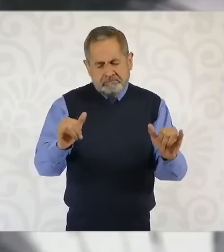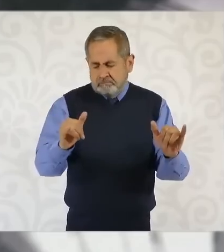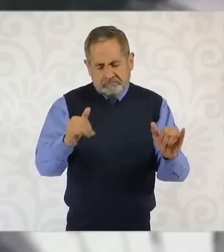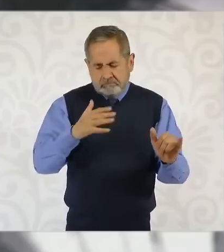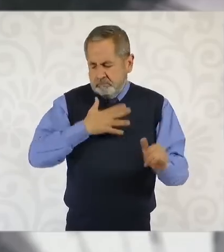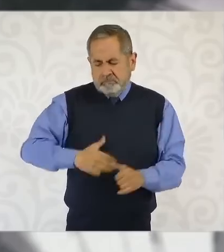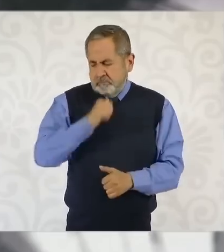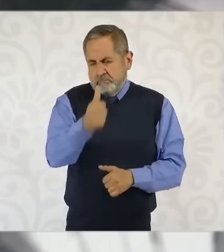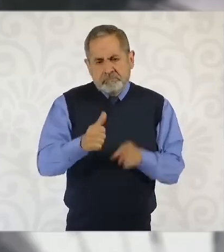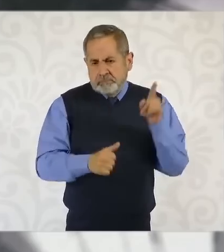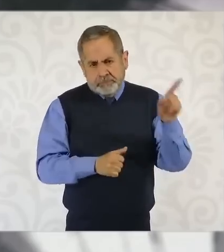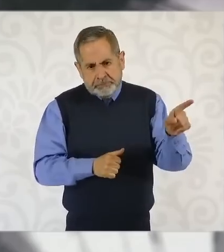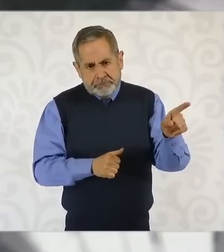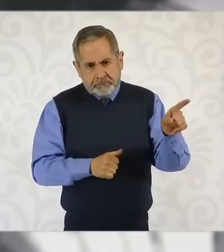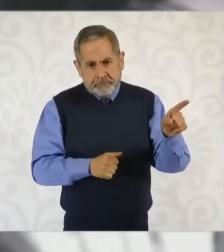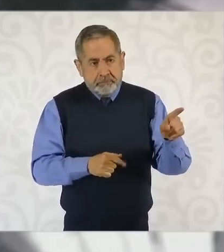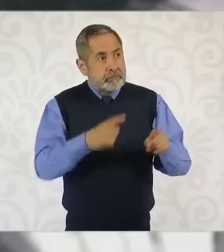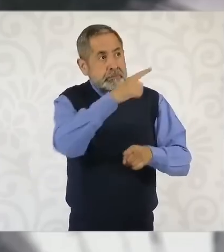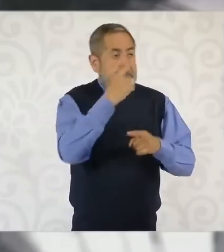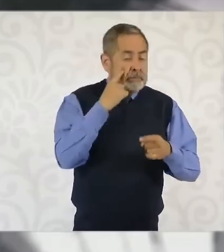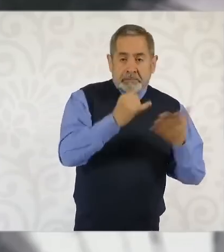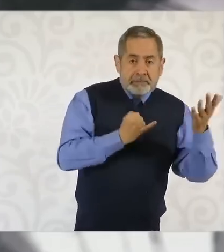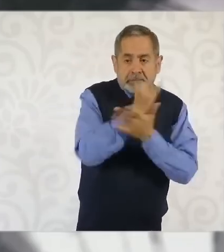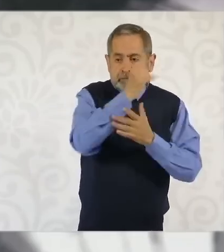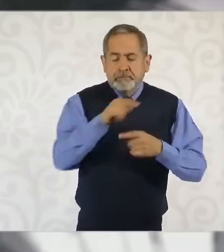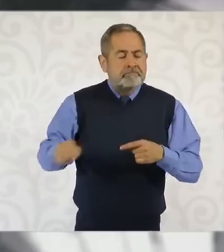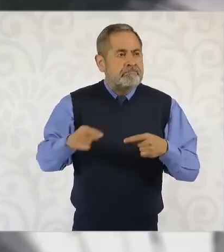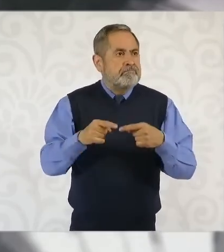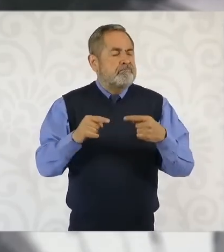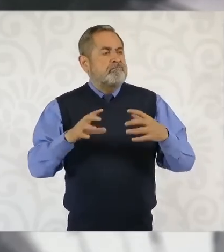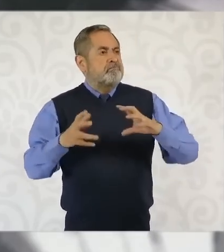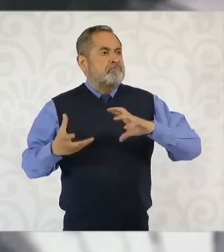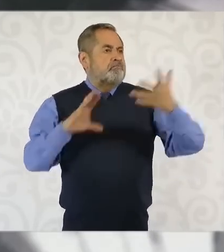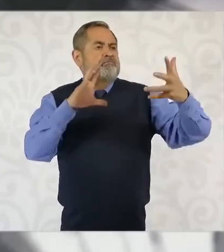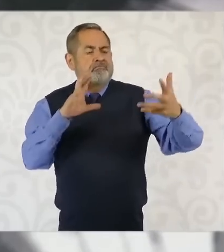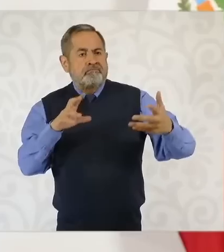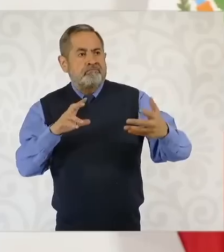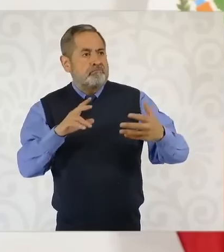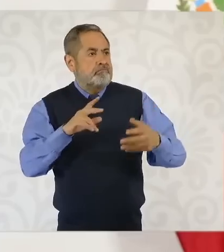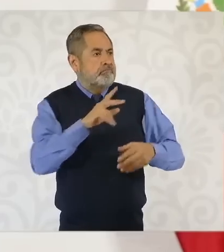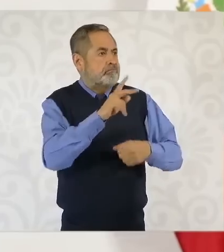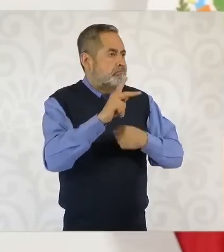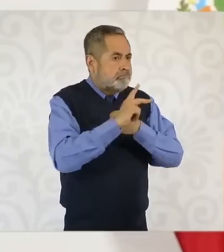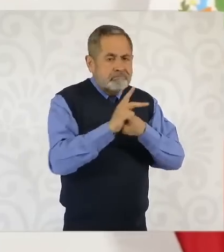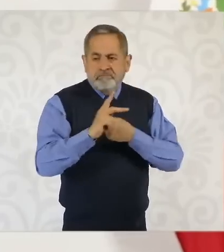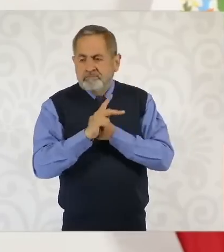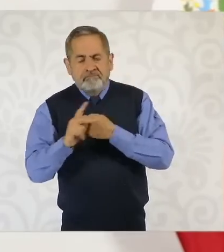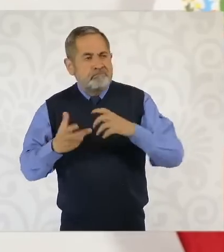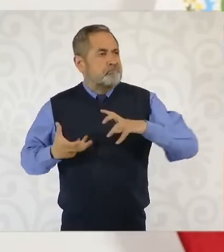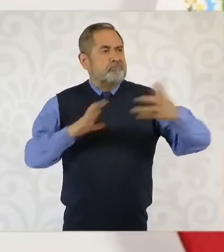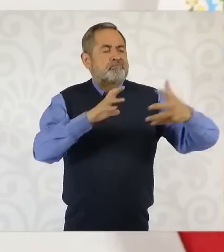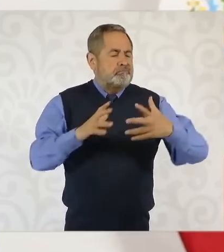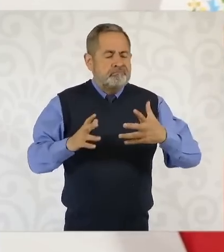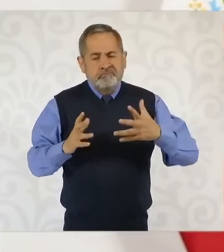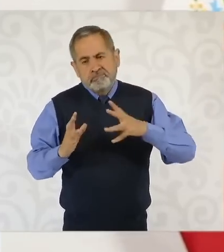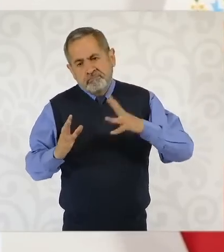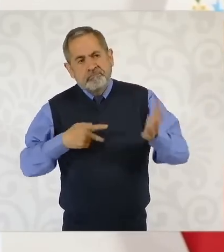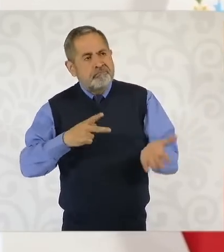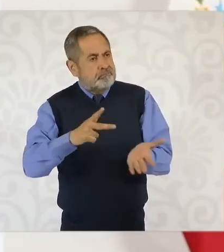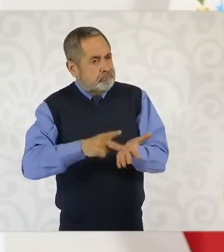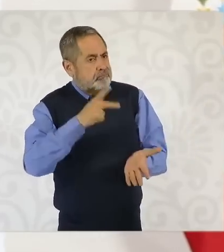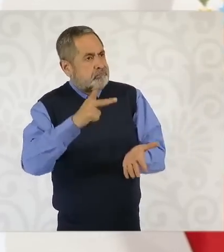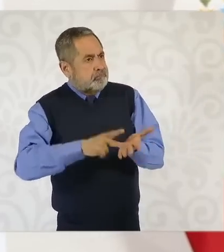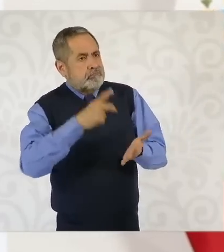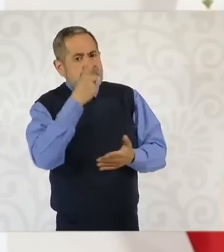decisión que afectará nuestros pueblos y Naciones lo hemos dicho de diferentes formas cooperación y